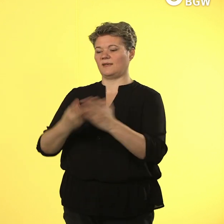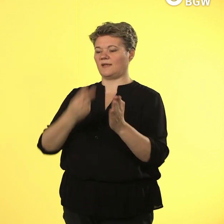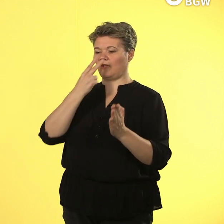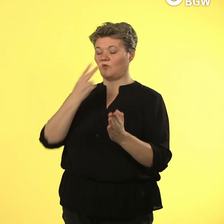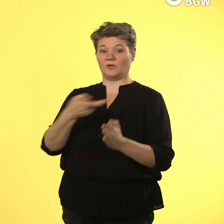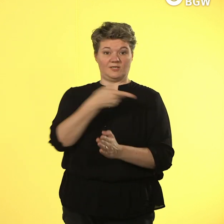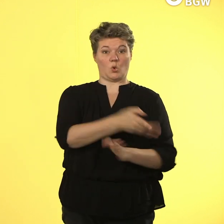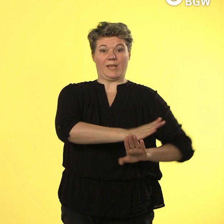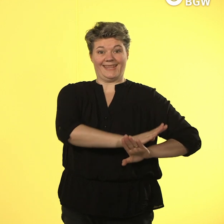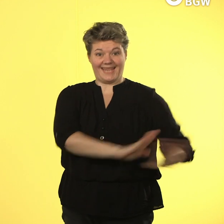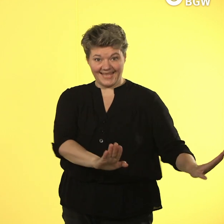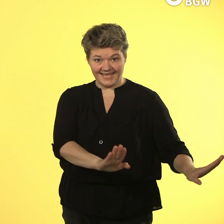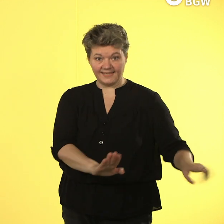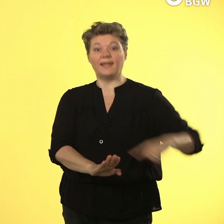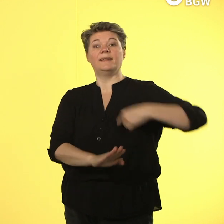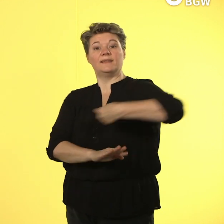oder solchen Verhaltensweisen, die völlig menschlich sind,